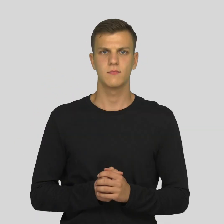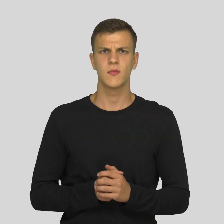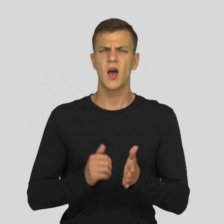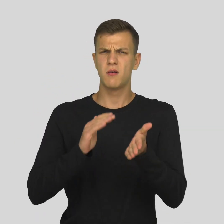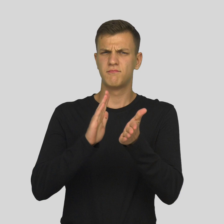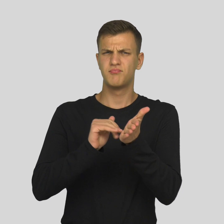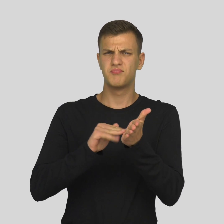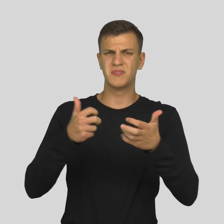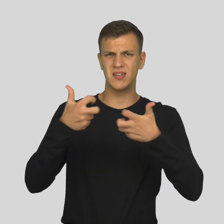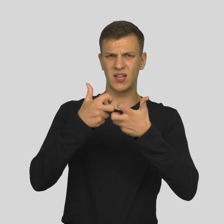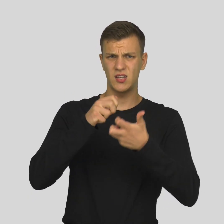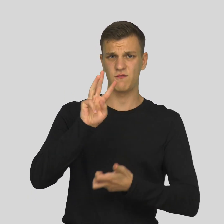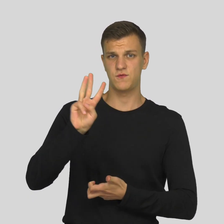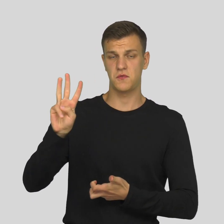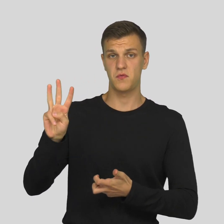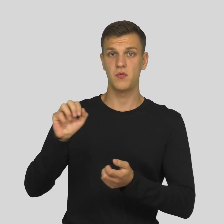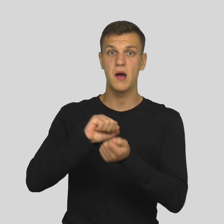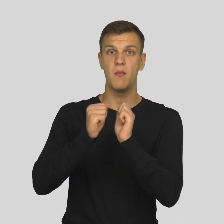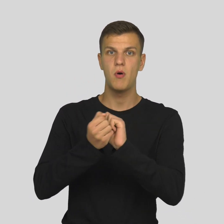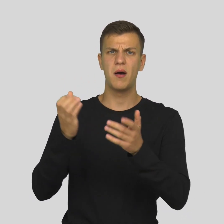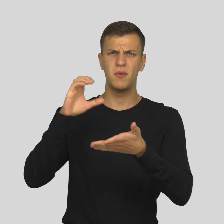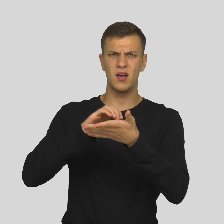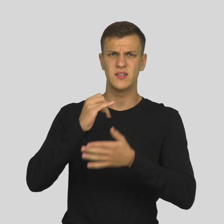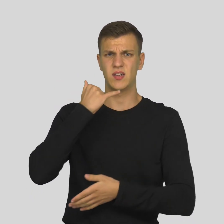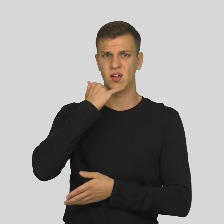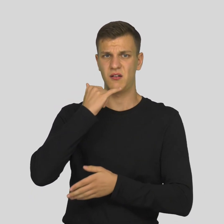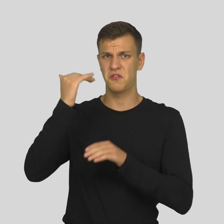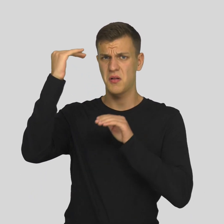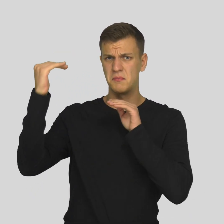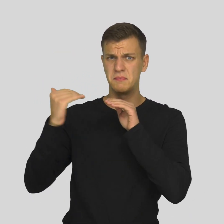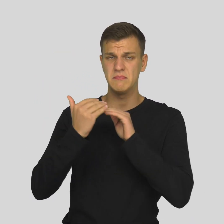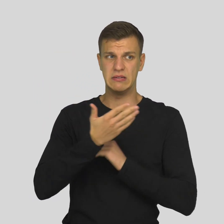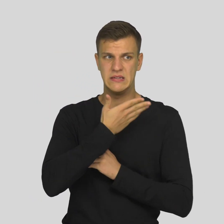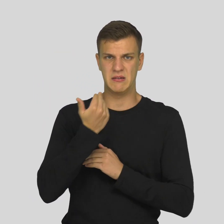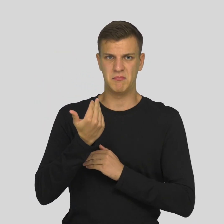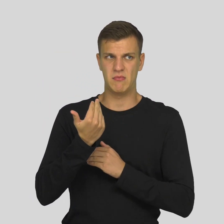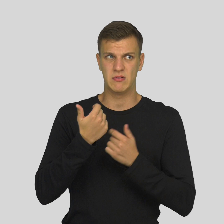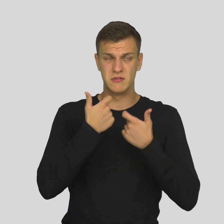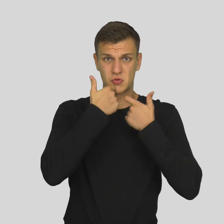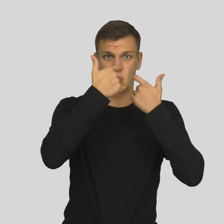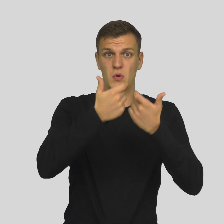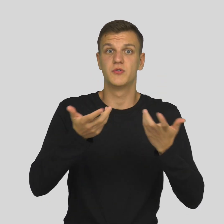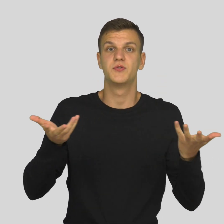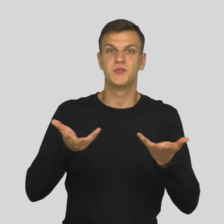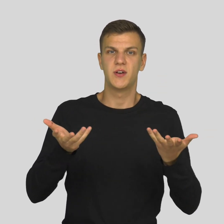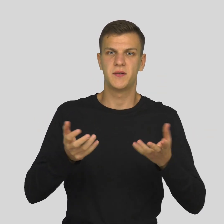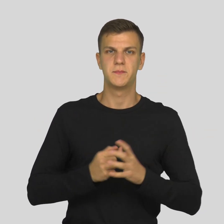Komu zgłosić brak dostępności stron www czy aplikacji mobilnych?